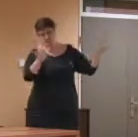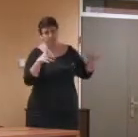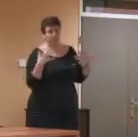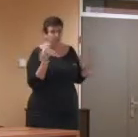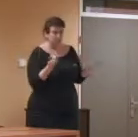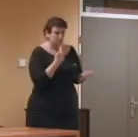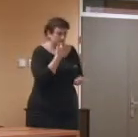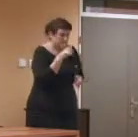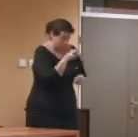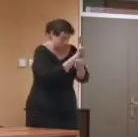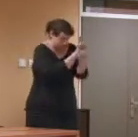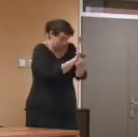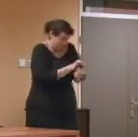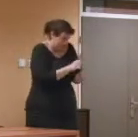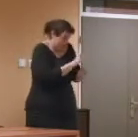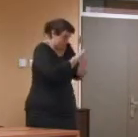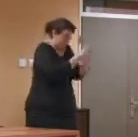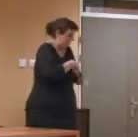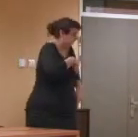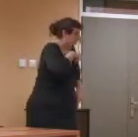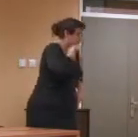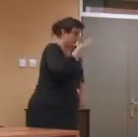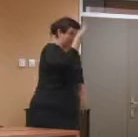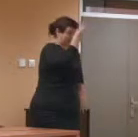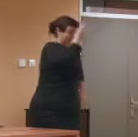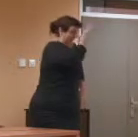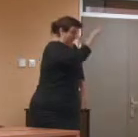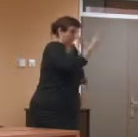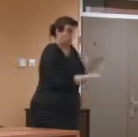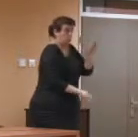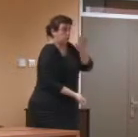esto ya es increíble, con esto se incendió ya la chispa